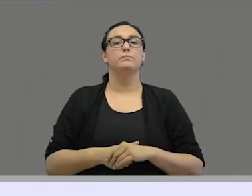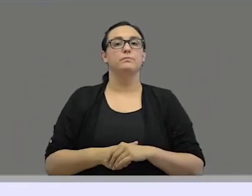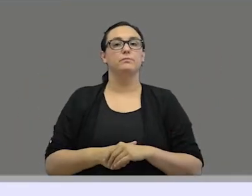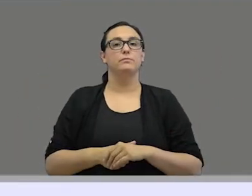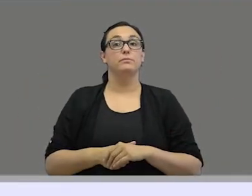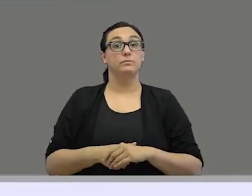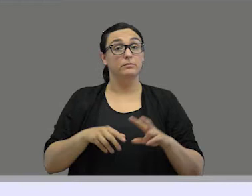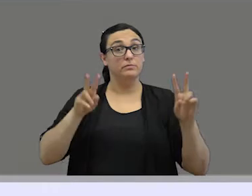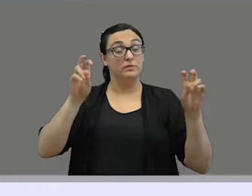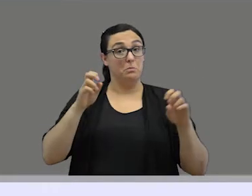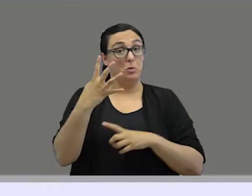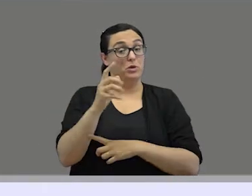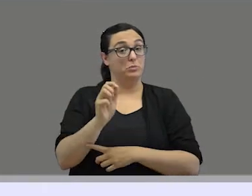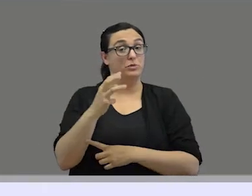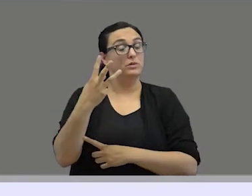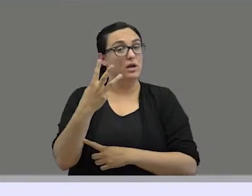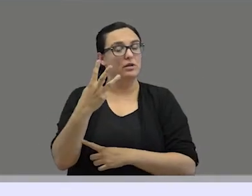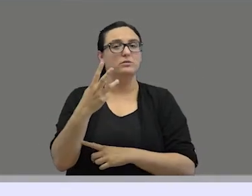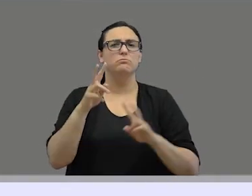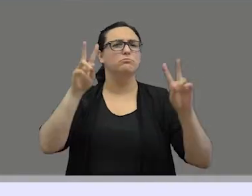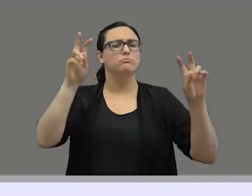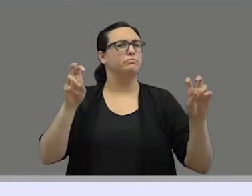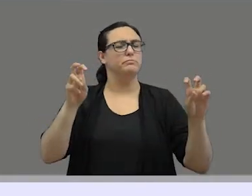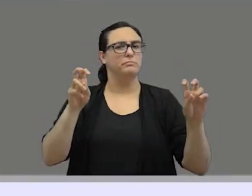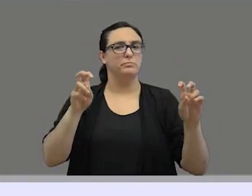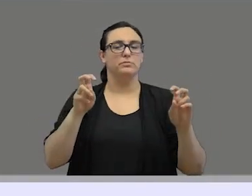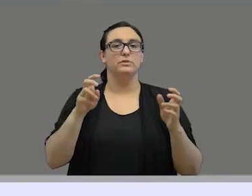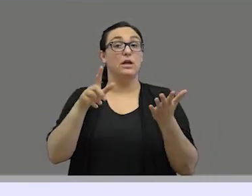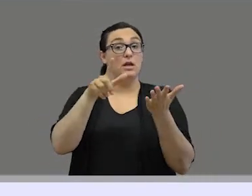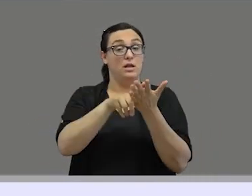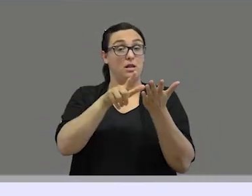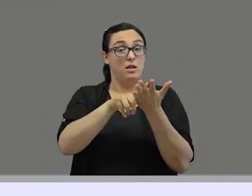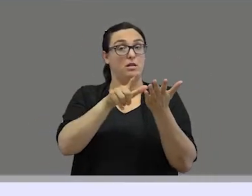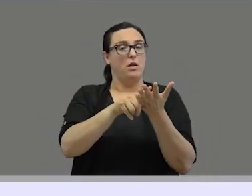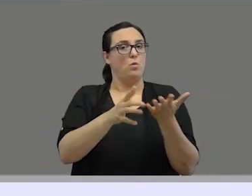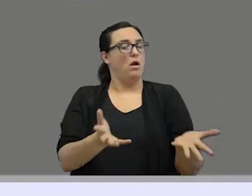In diesem Teil werden wir uns die Sprachfähigkeiten eines Gebärdensprachen-Dolmetschers für die Medien anschauen,